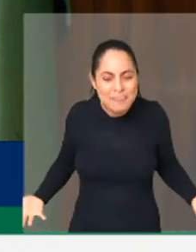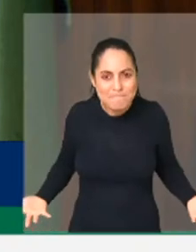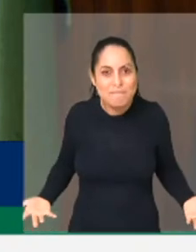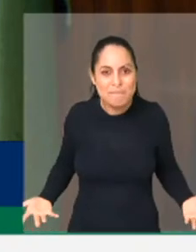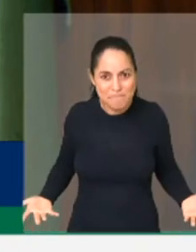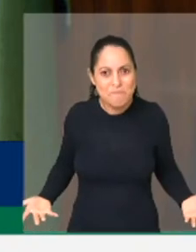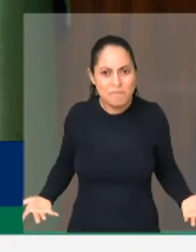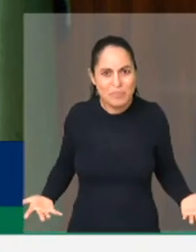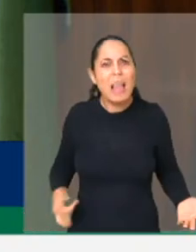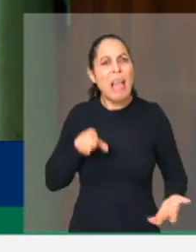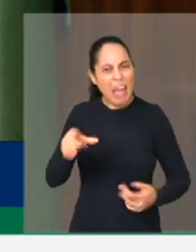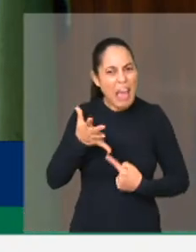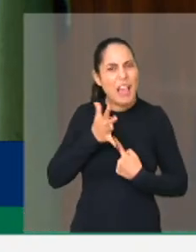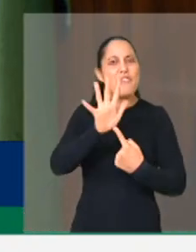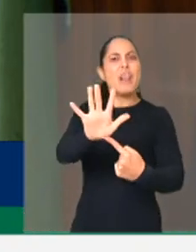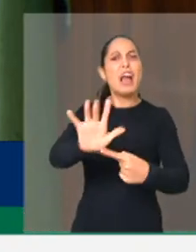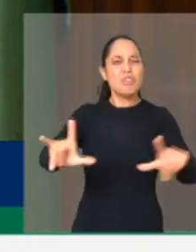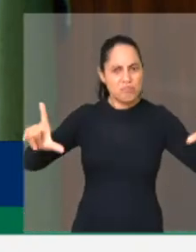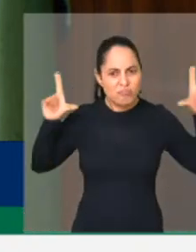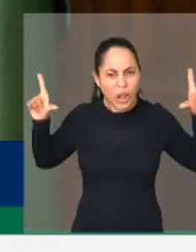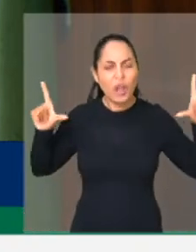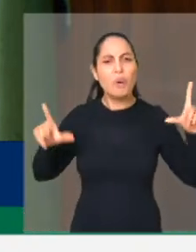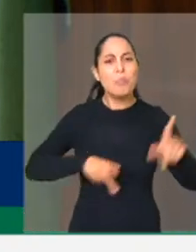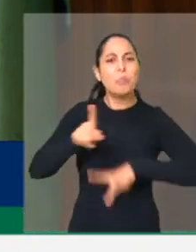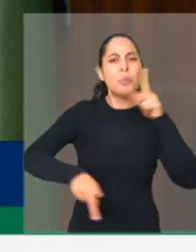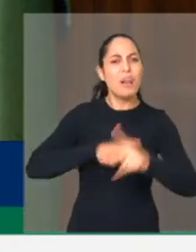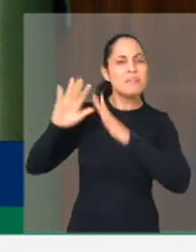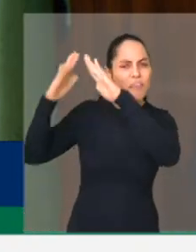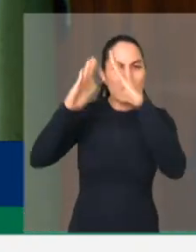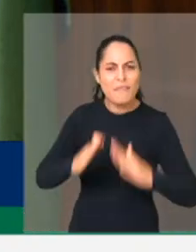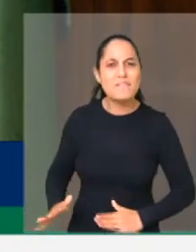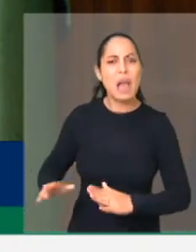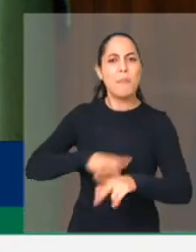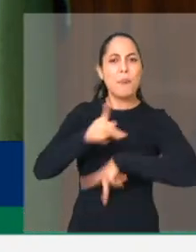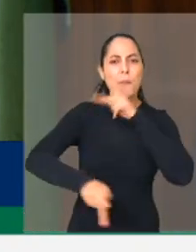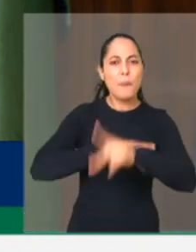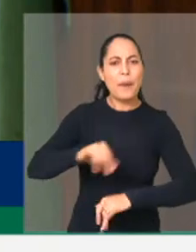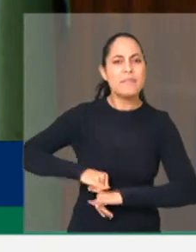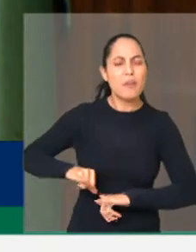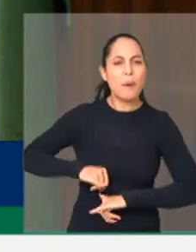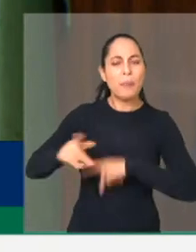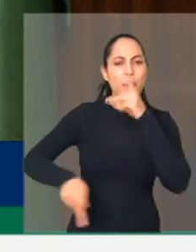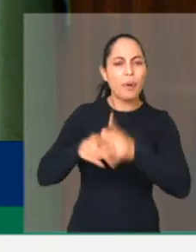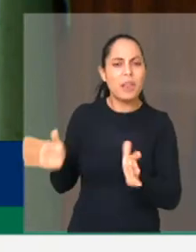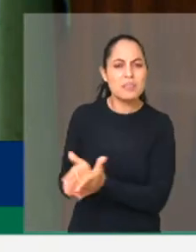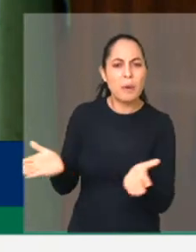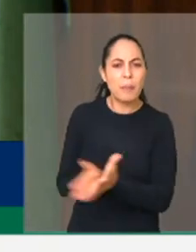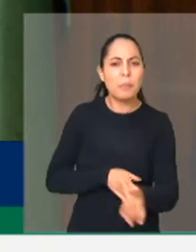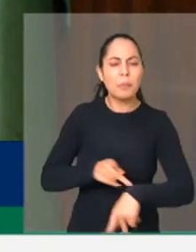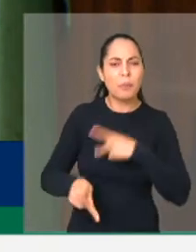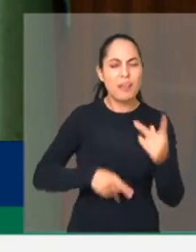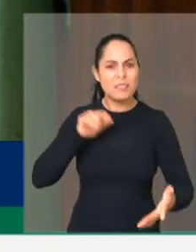É O PAÍS DO QUARTINHO DE SUA MAIORIA MULHERES NEGRAS NOSSO PAÍS INFELIZMENTE AINDA EMPREGADA. NOSSO APARTAMENTO FUNCIONAL DAQUELE TAMANHO...